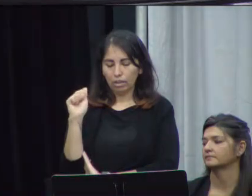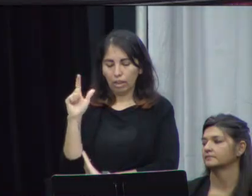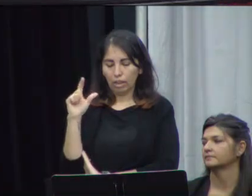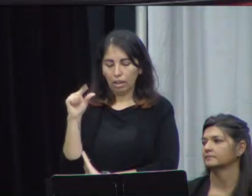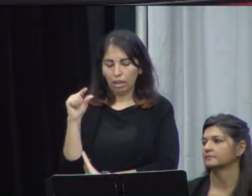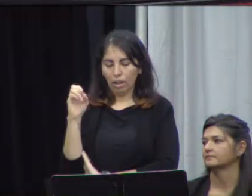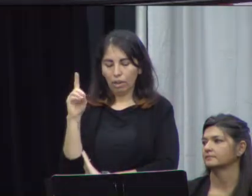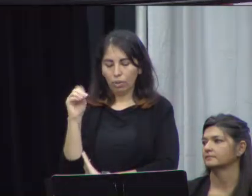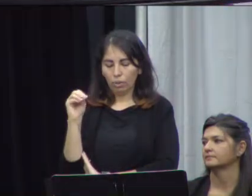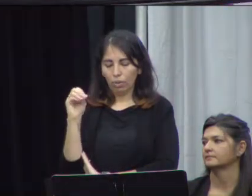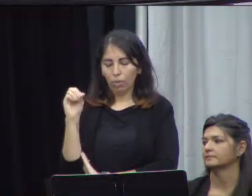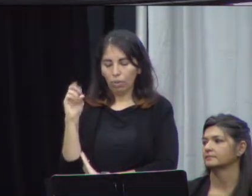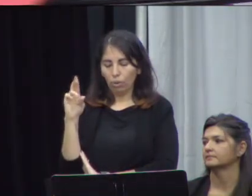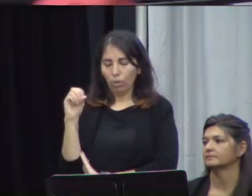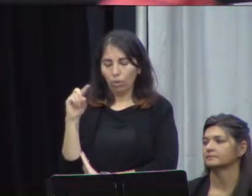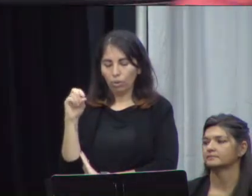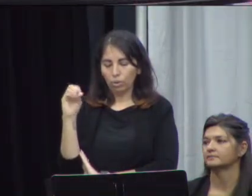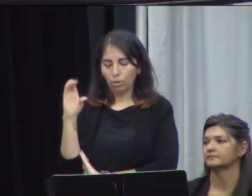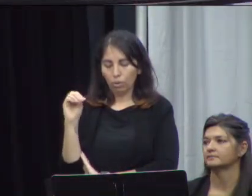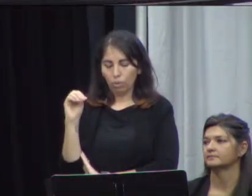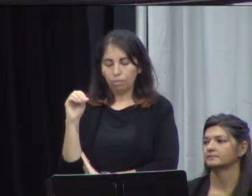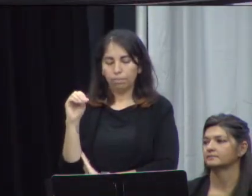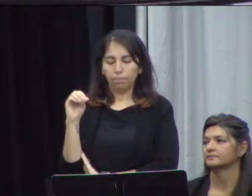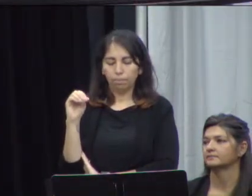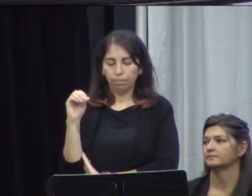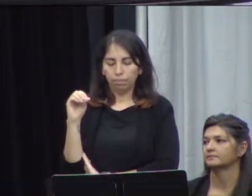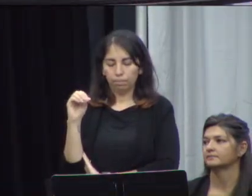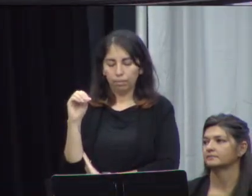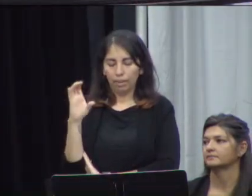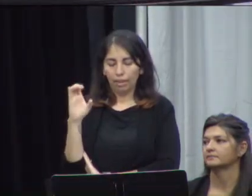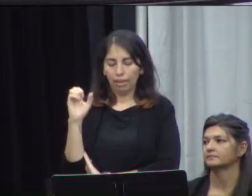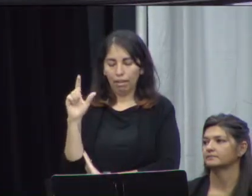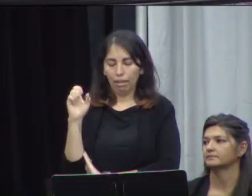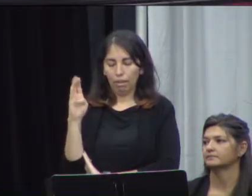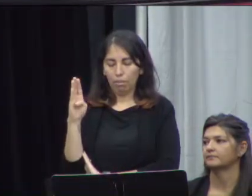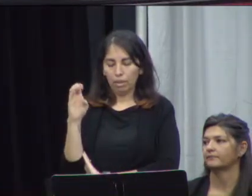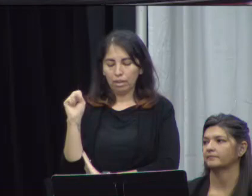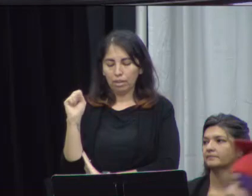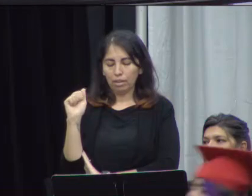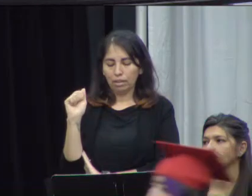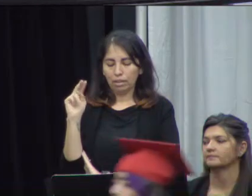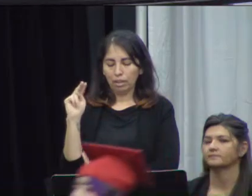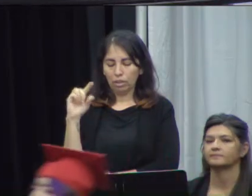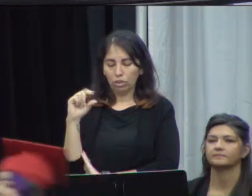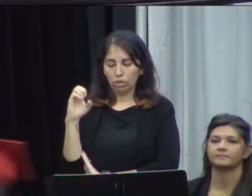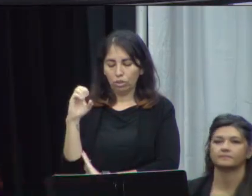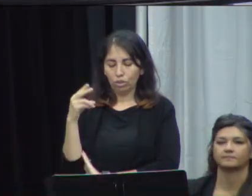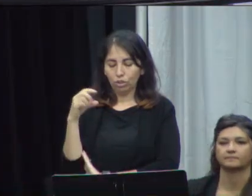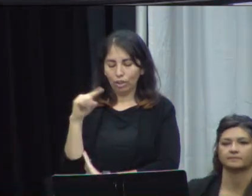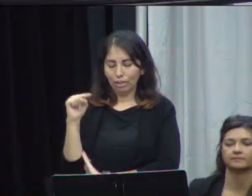(audience applauds) Caleb Sanchez. (audience applauds)